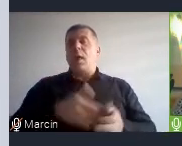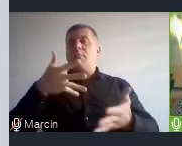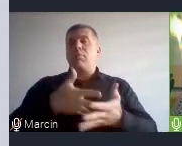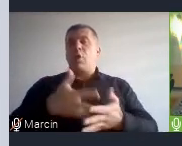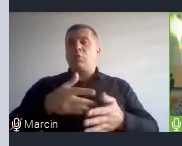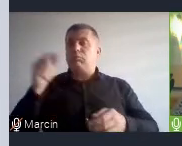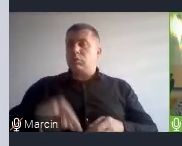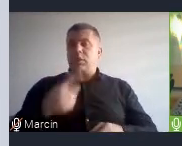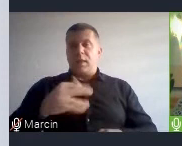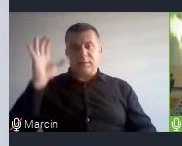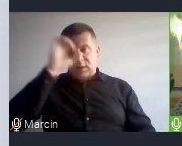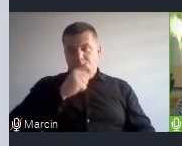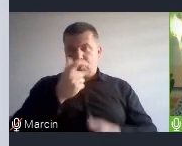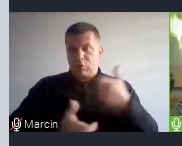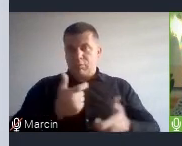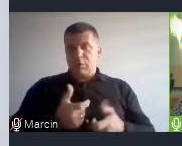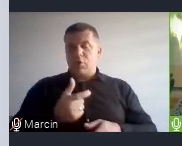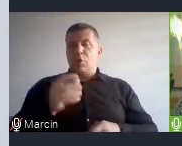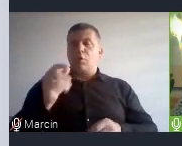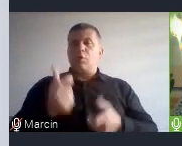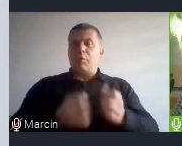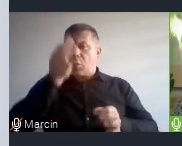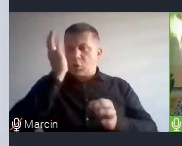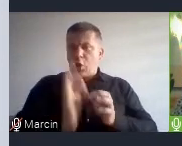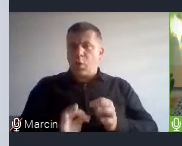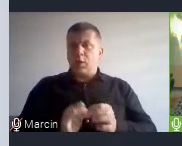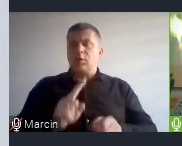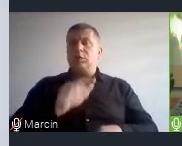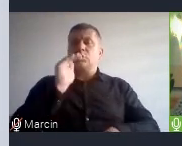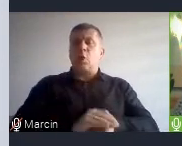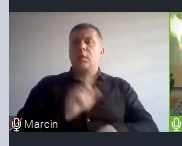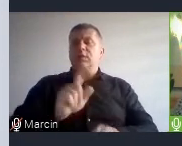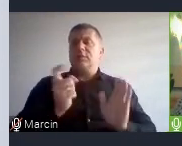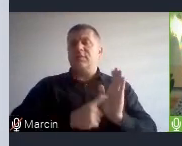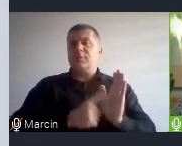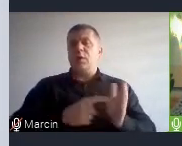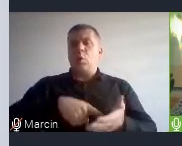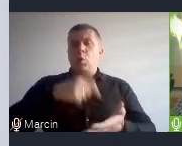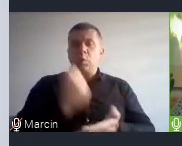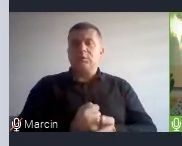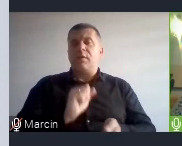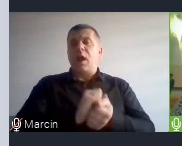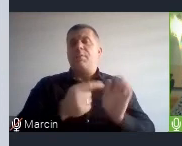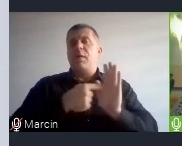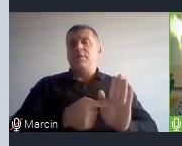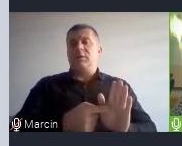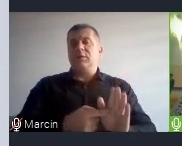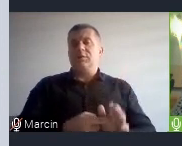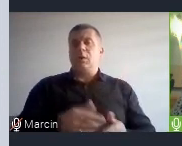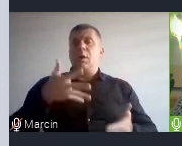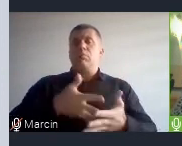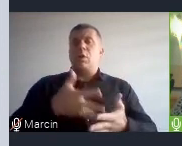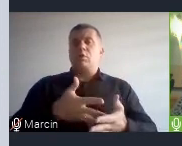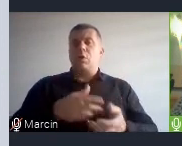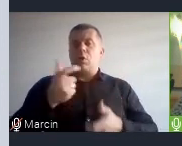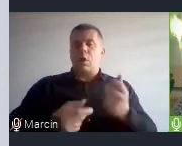Nie zapominajcie proszę, skonstruować dokładnie, zgodnie z wymaganiami czy to ustawy czy to wytycznych protokołu, opublikować go.